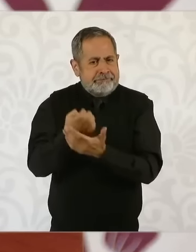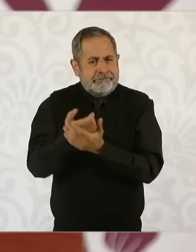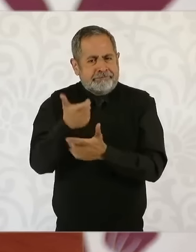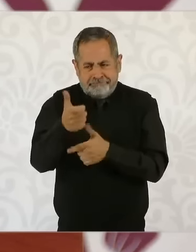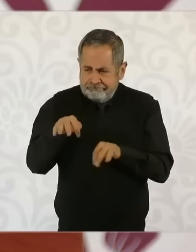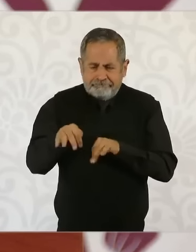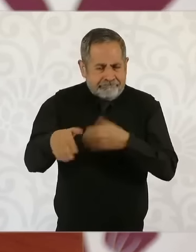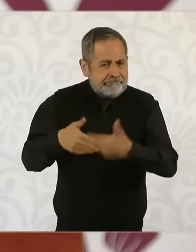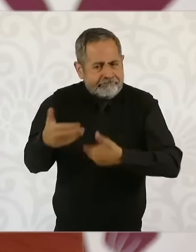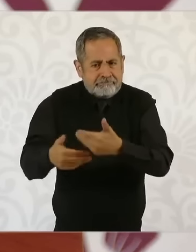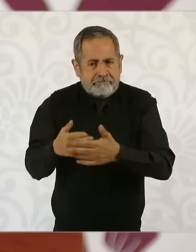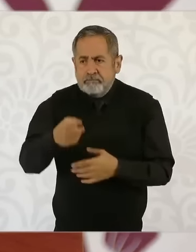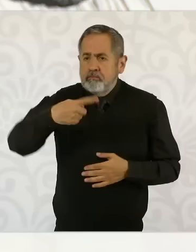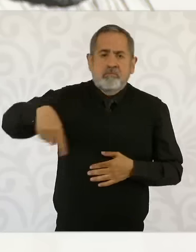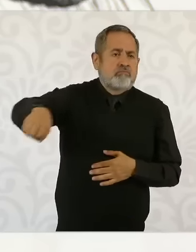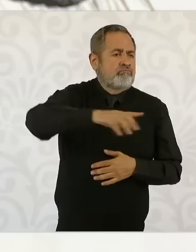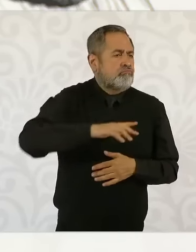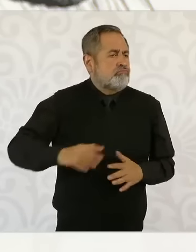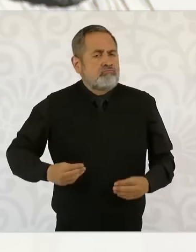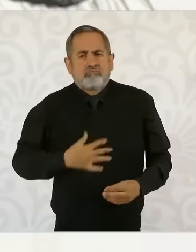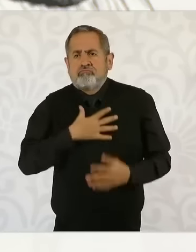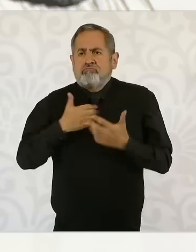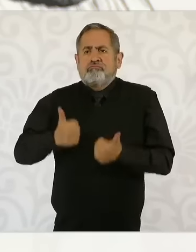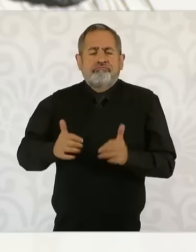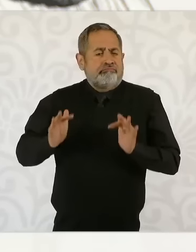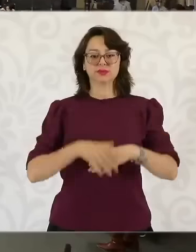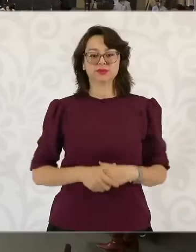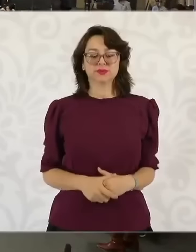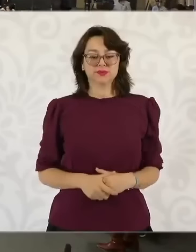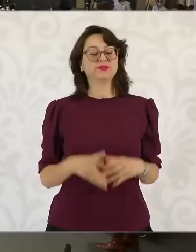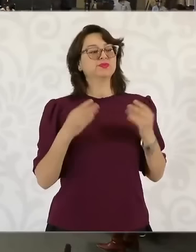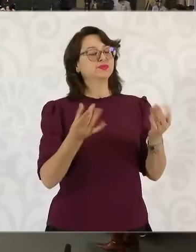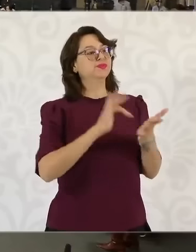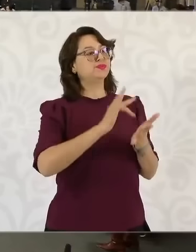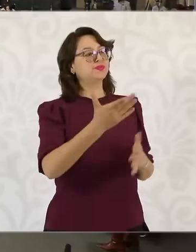todo por el bienestar del pueblo de méxico que es lo que nos interesa gracias buen día